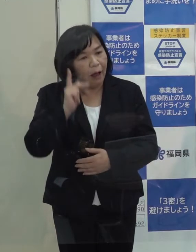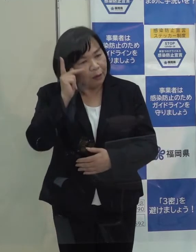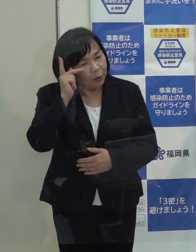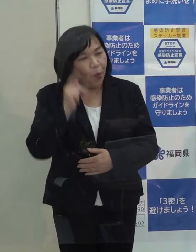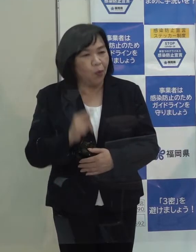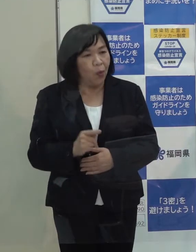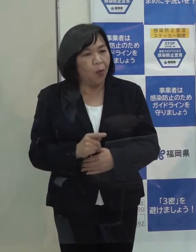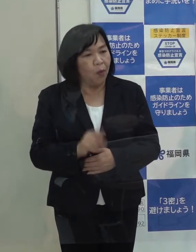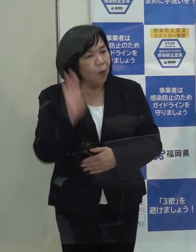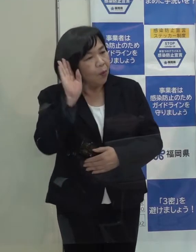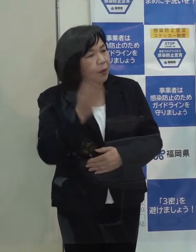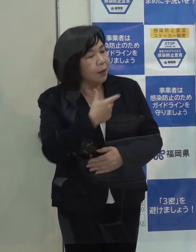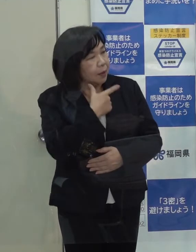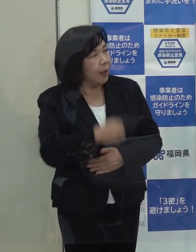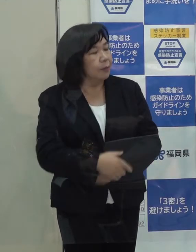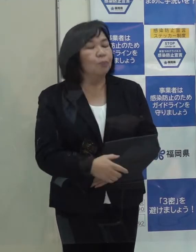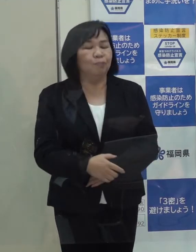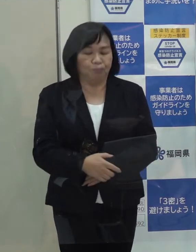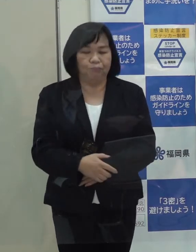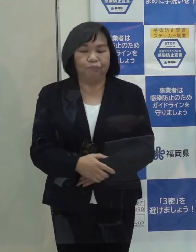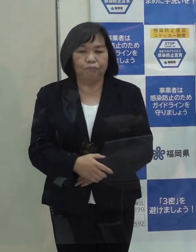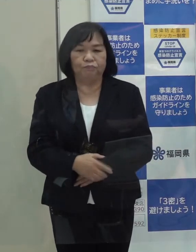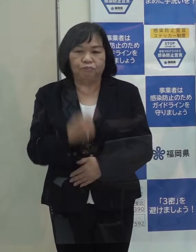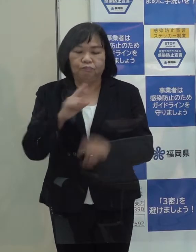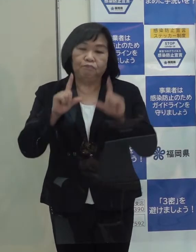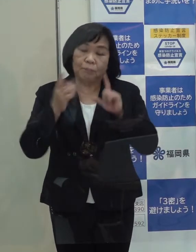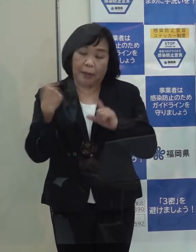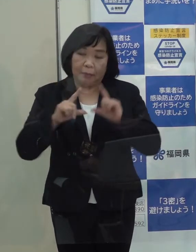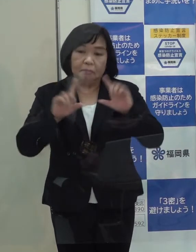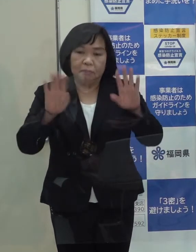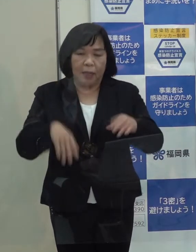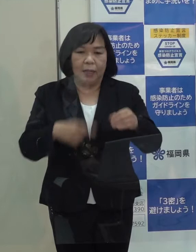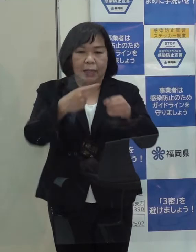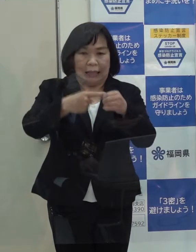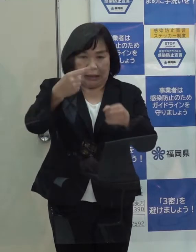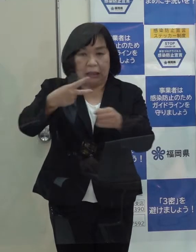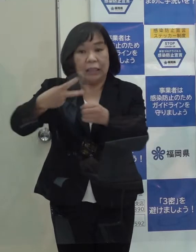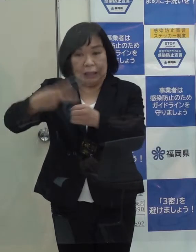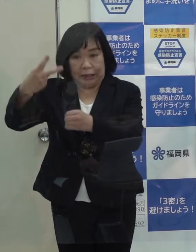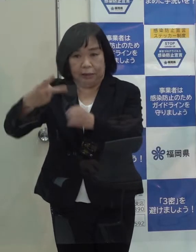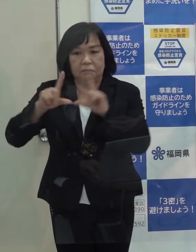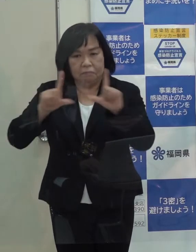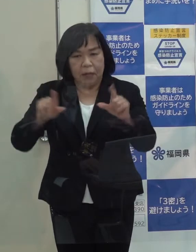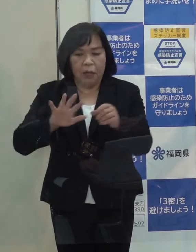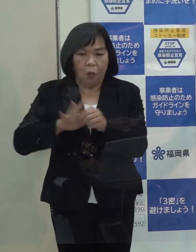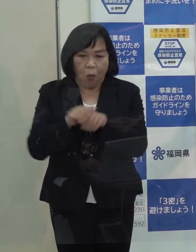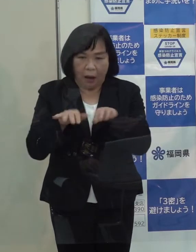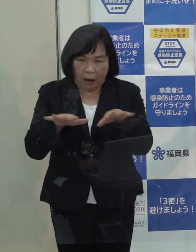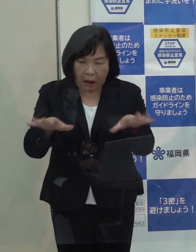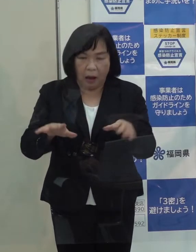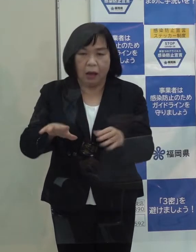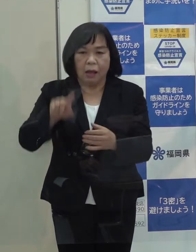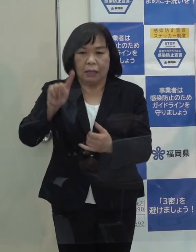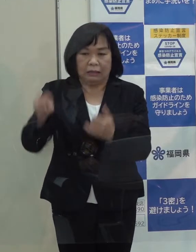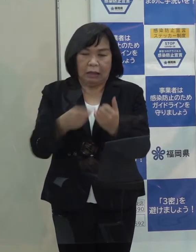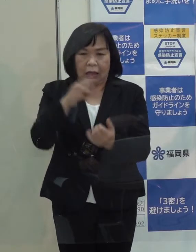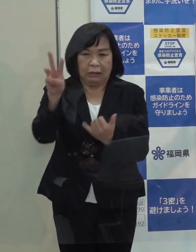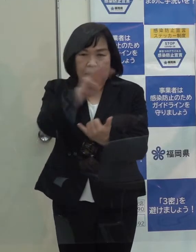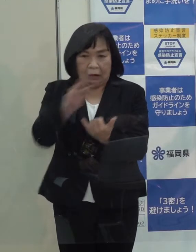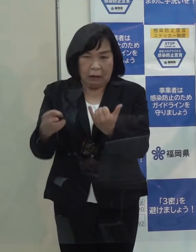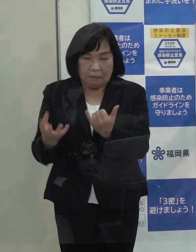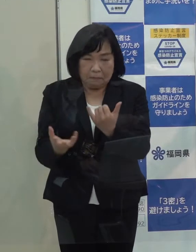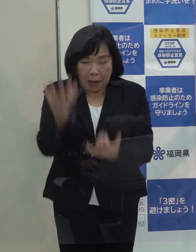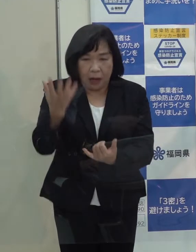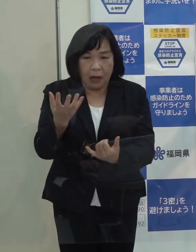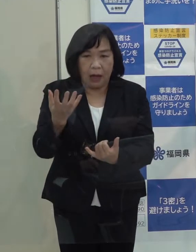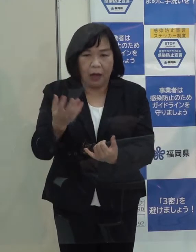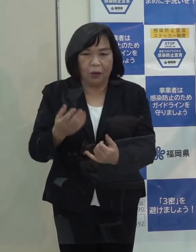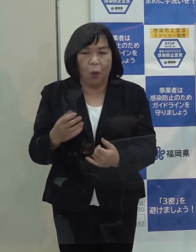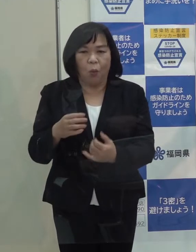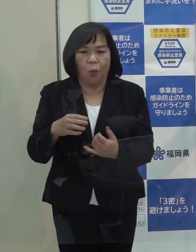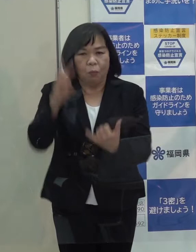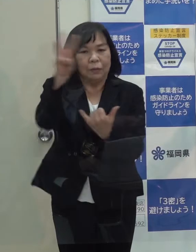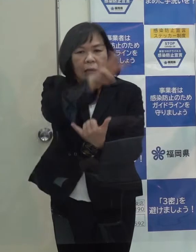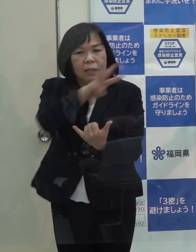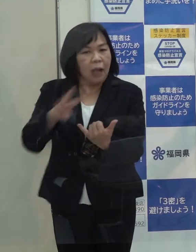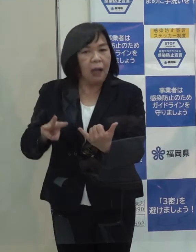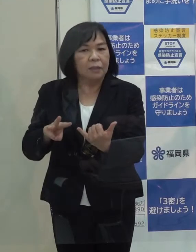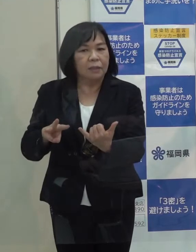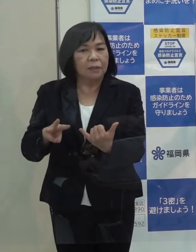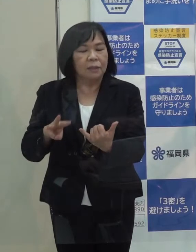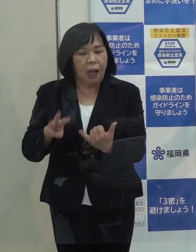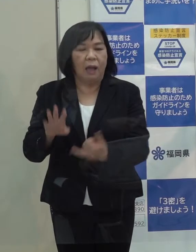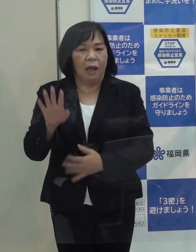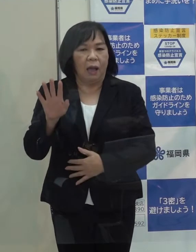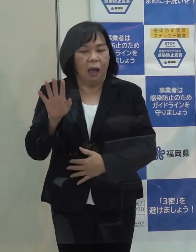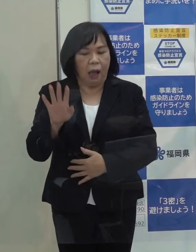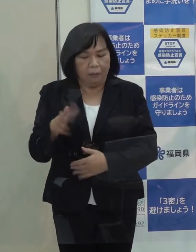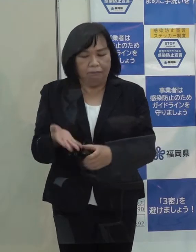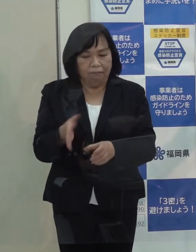（知事）やっぱり冒頭第１位 第２位に 残念ながらコロナや自然災害といった大きな意味での災いが入ったわけです